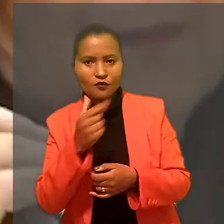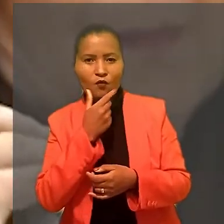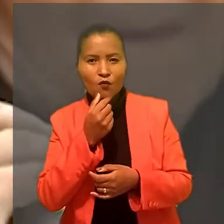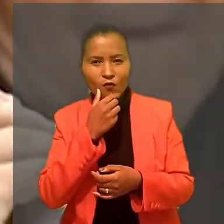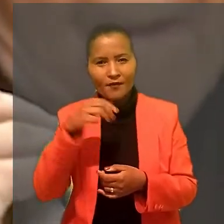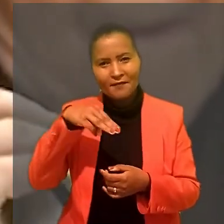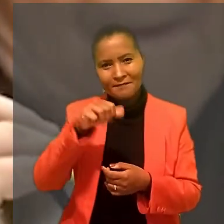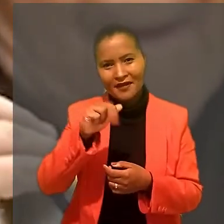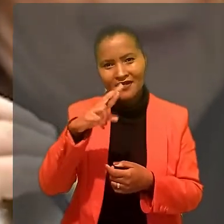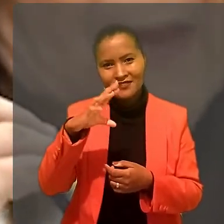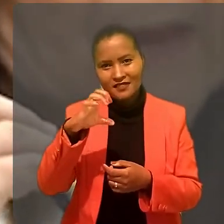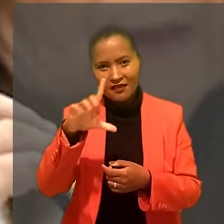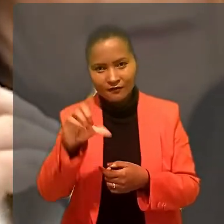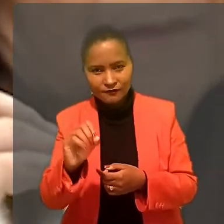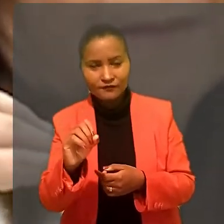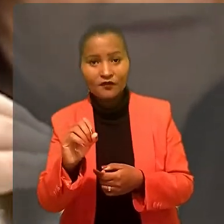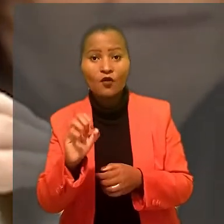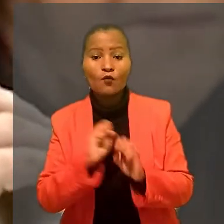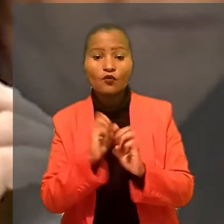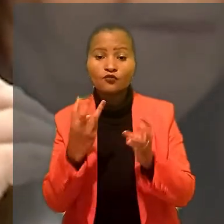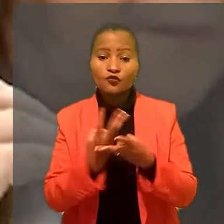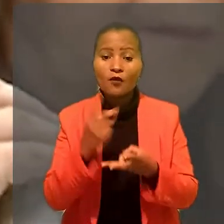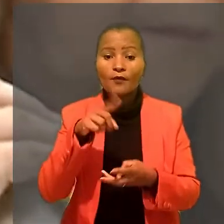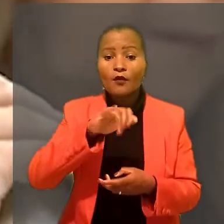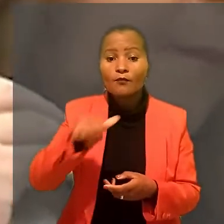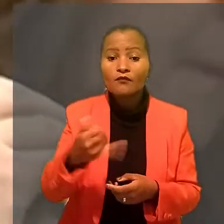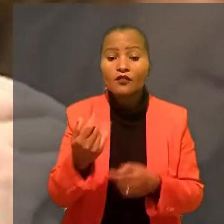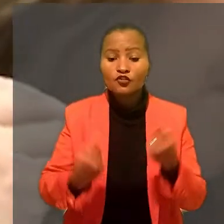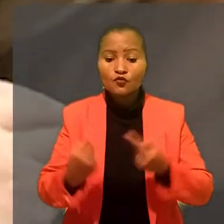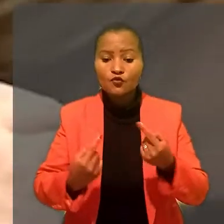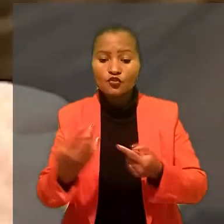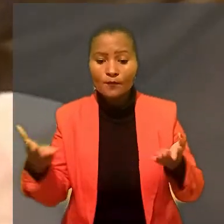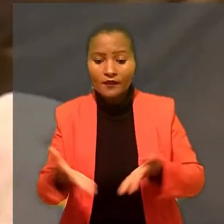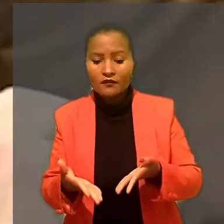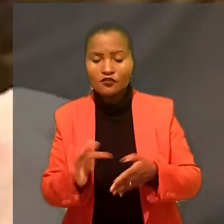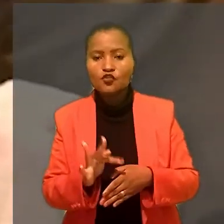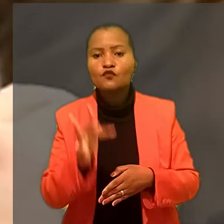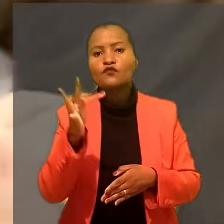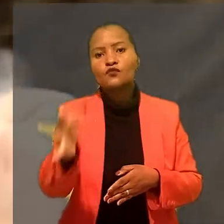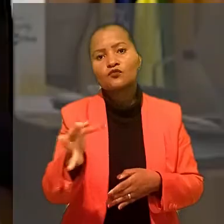o workshop é uma oportunidade de discutir o presente e o futuro da Justiça do Trabalho.